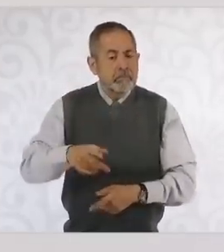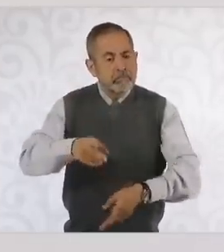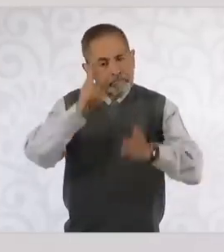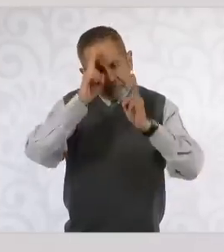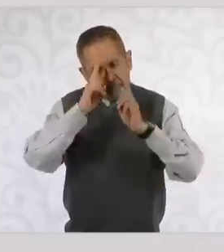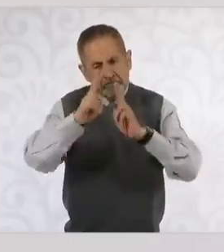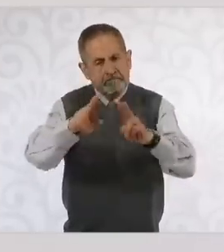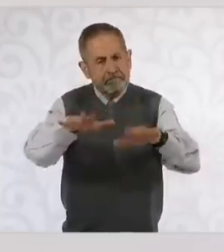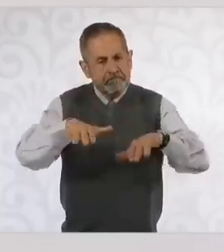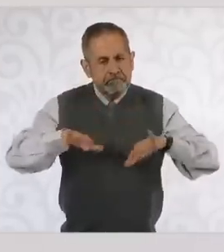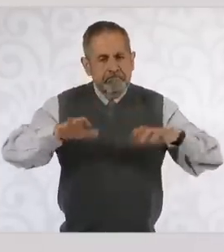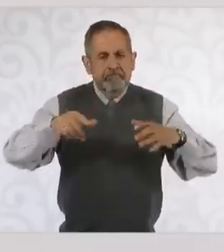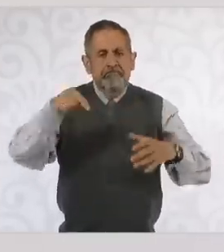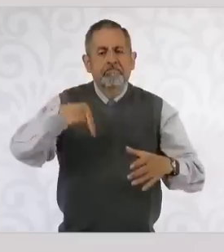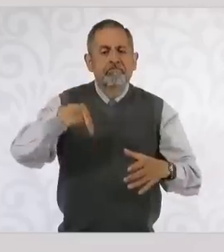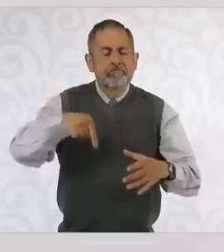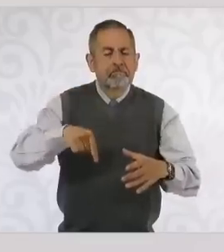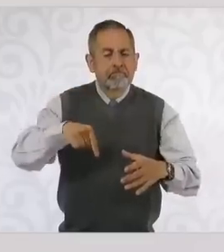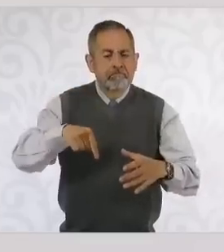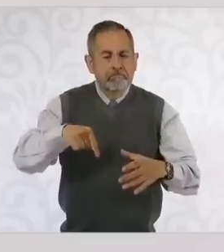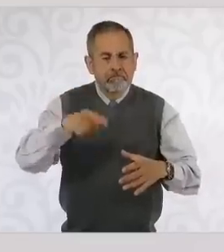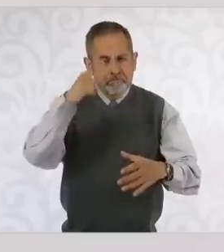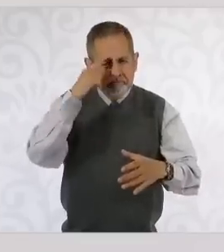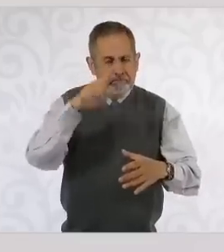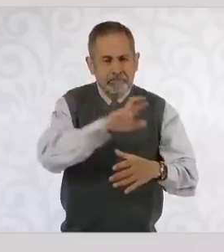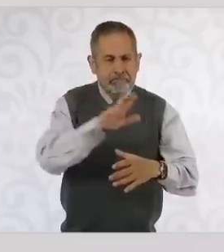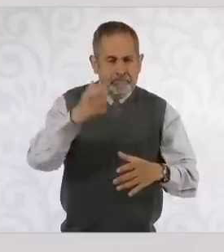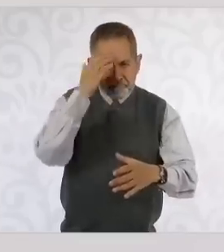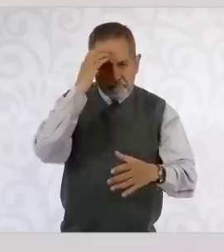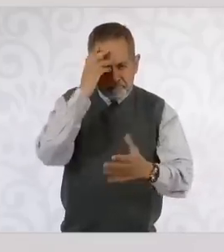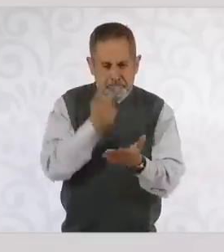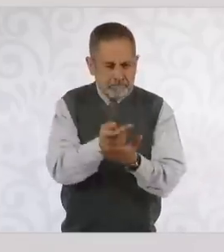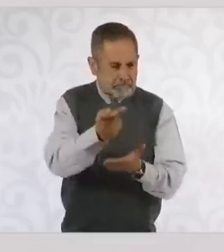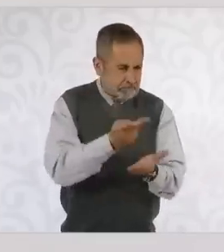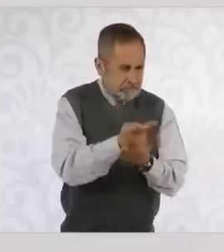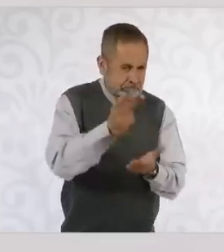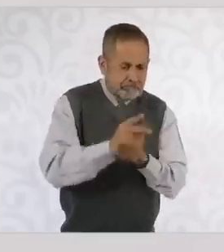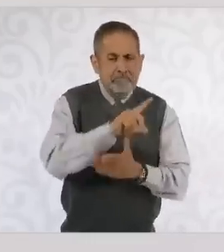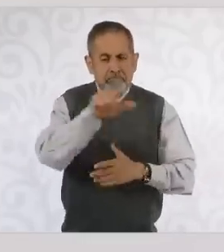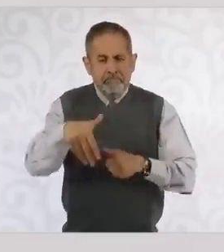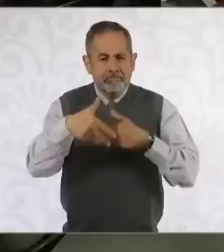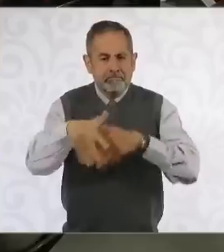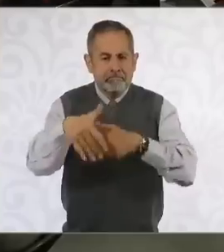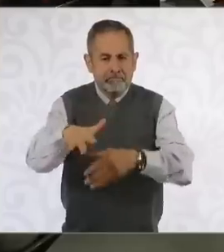eh de reconocimientos y luego el desfile Sí gracias gracias a todos y